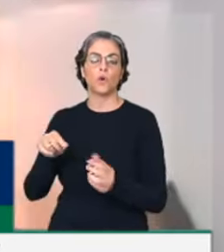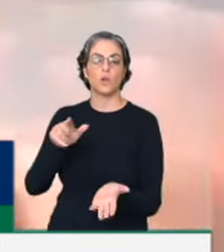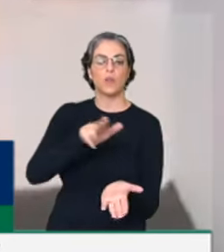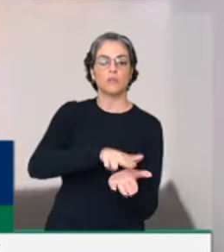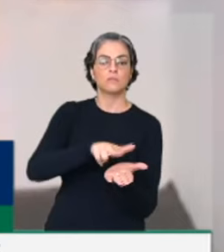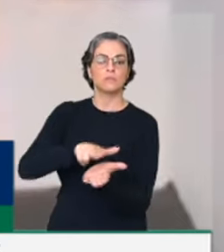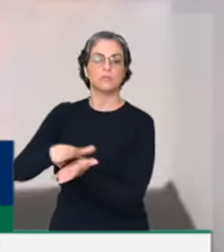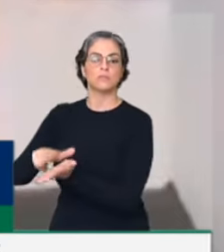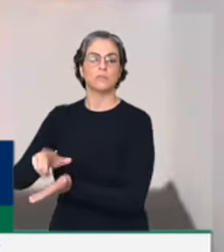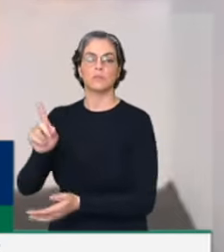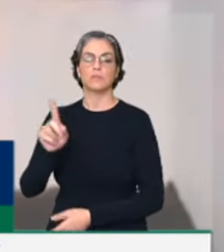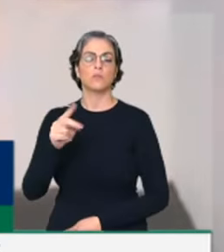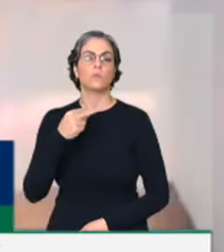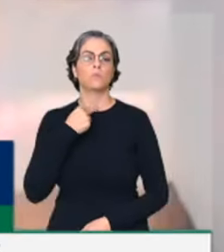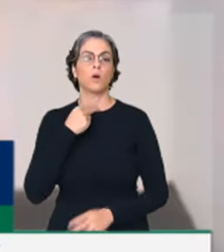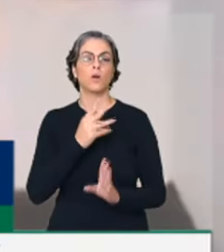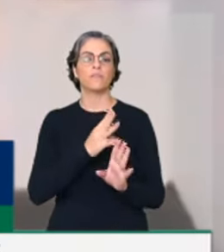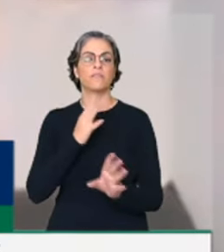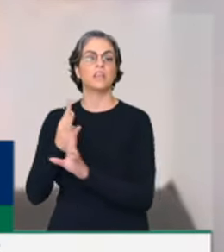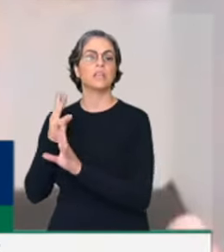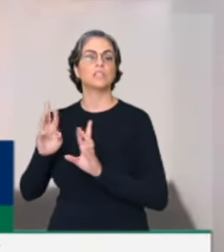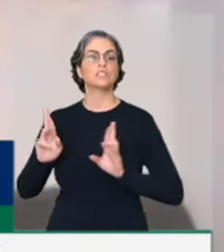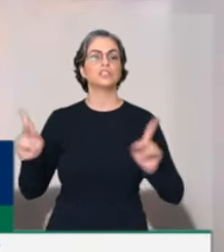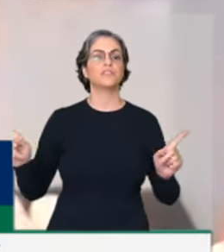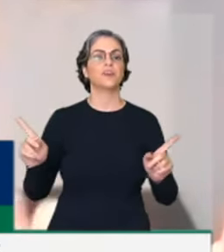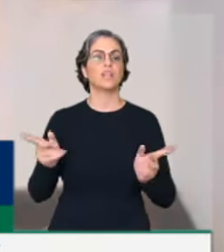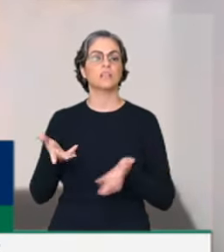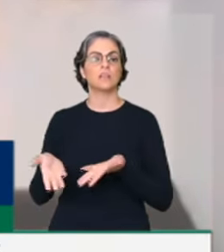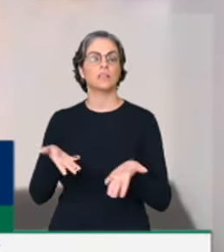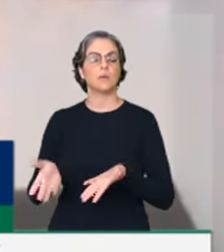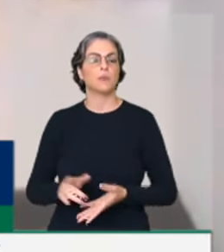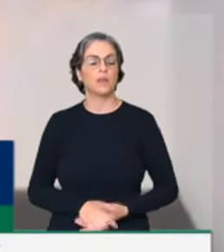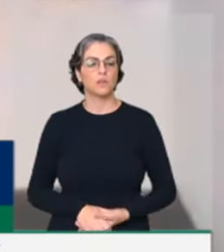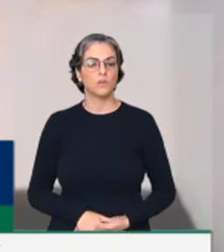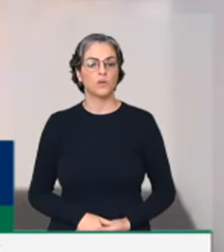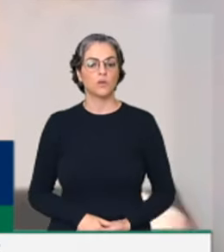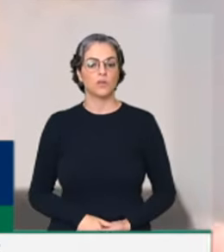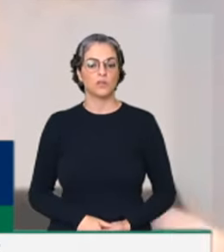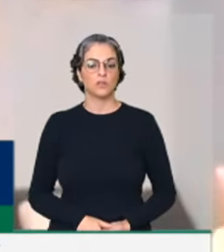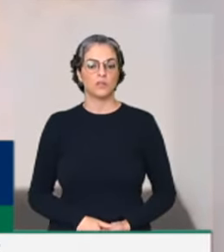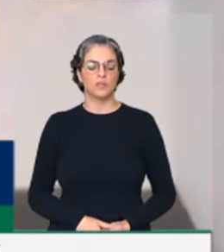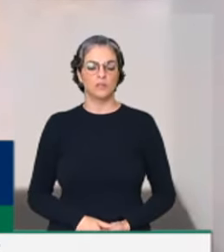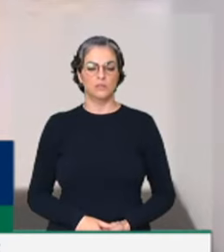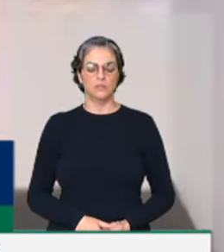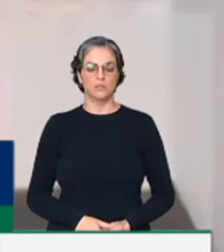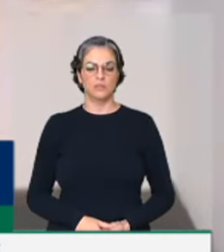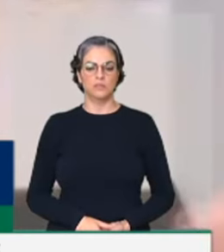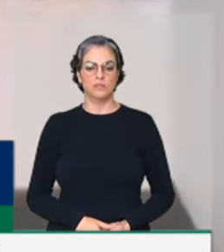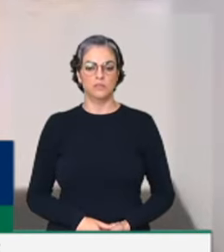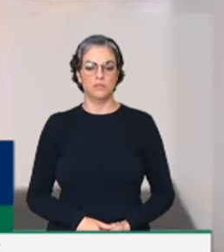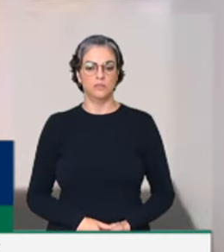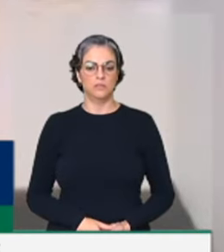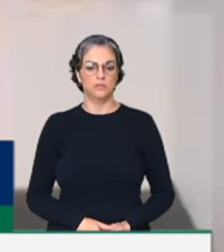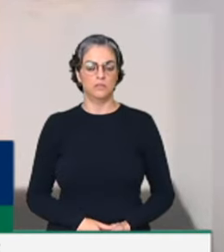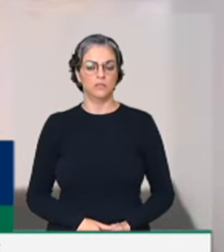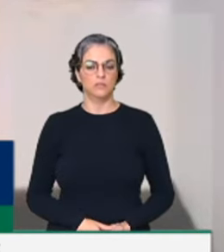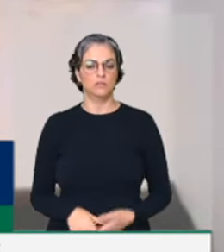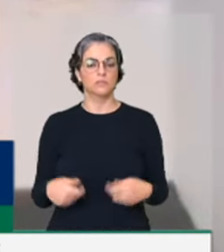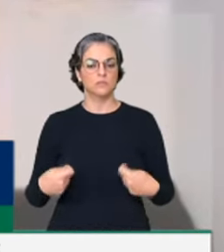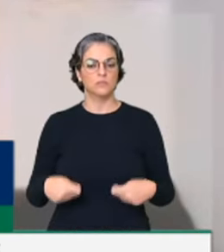DE PACIENTES PARA OCUPAR ESSES LEITOS QUE VÃO ATENDER OS PACIENTES DE FORMA UNIVERSAL, NUMA ÚNICA FILA QUE DEVE SER REGULADA.... PELO SISTEMA